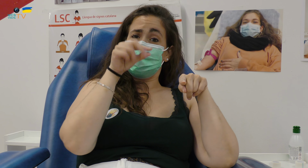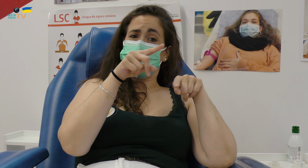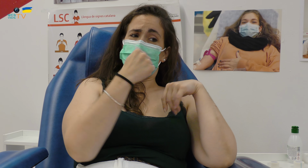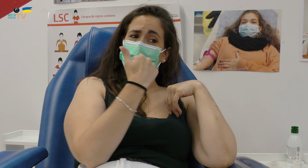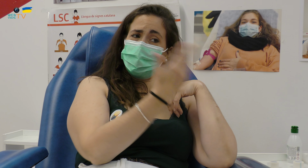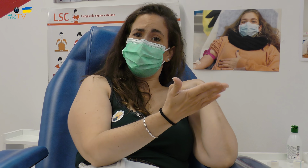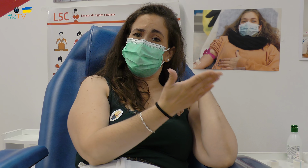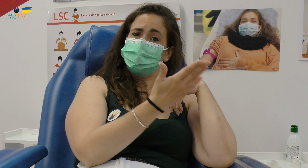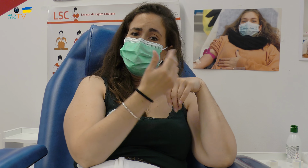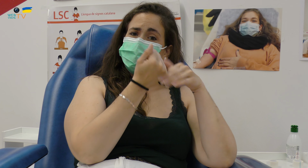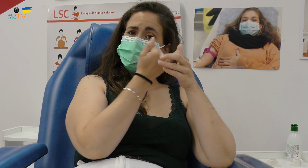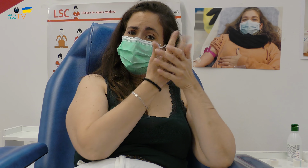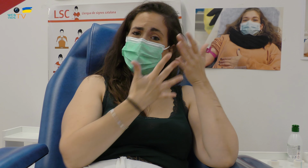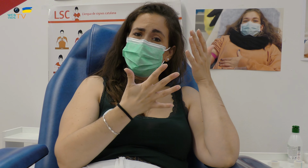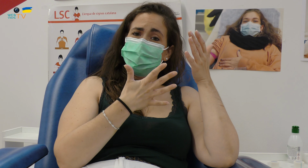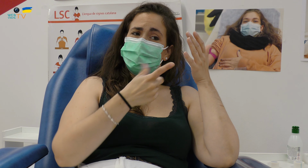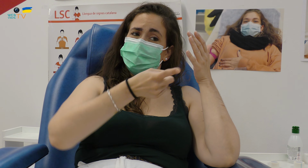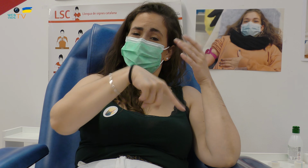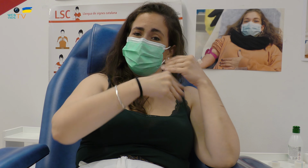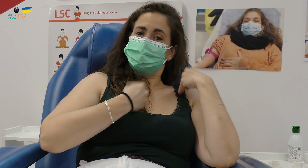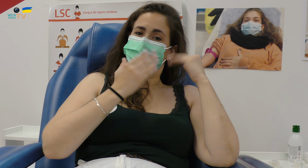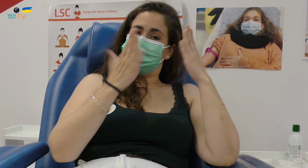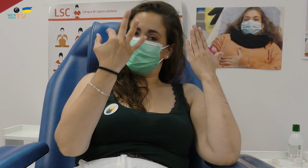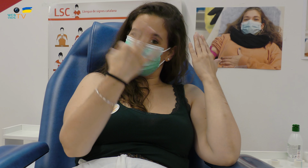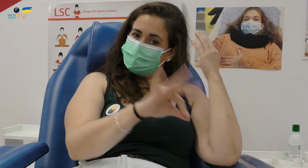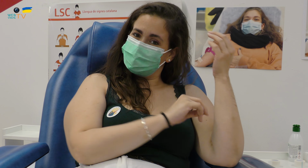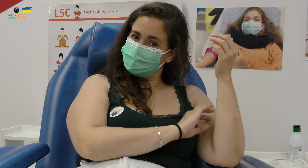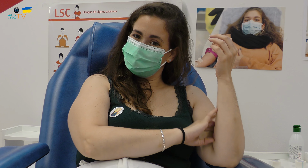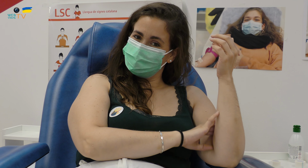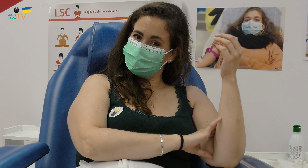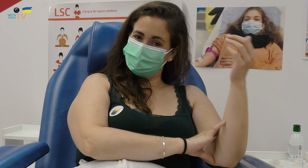i una d’elles és donar sang perquè es poden salvar vides.